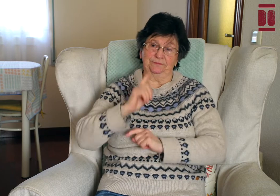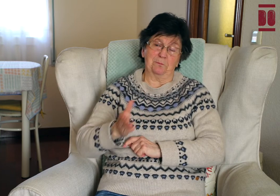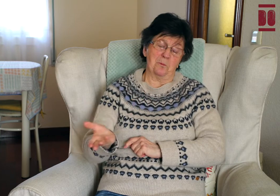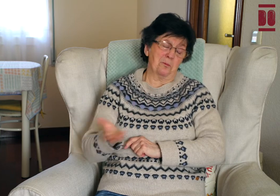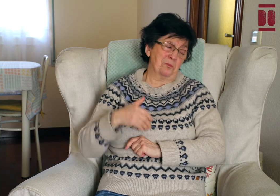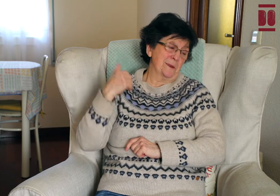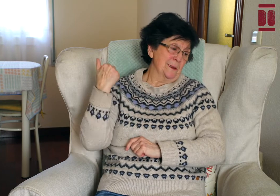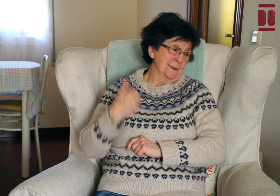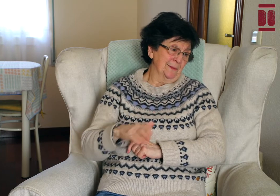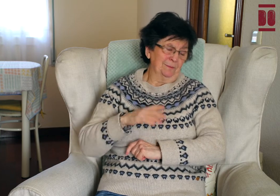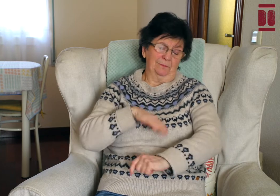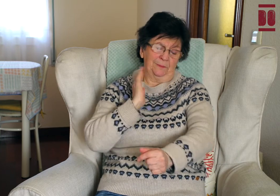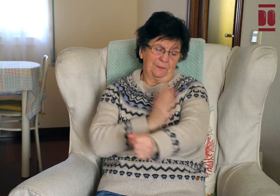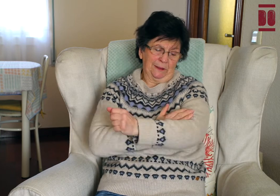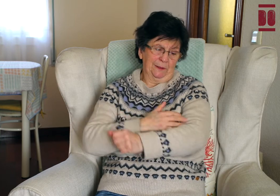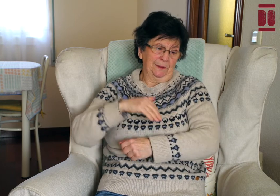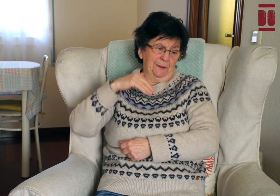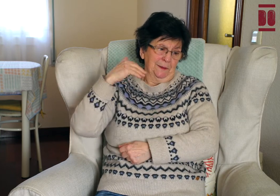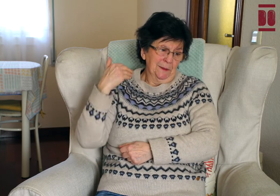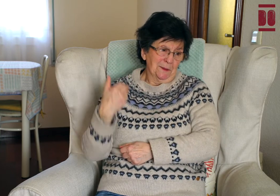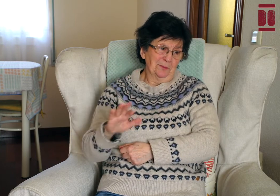¡Vaya que sí pegaban y castigaban!